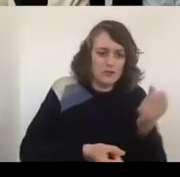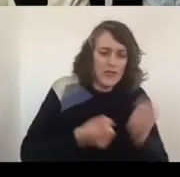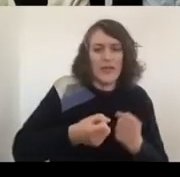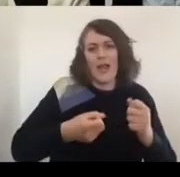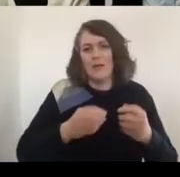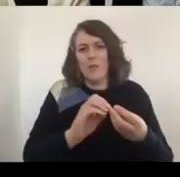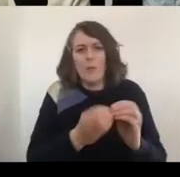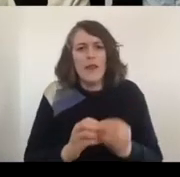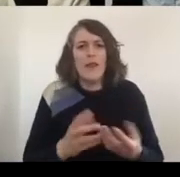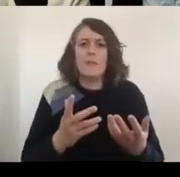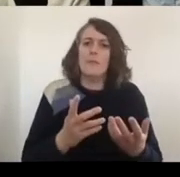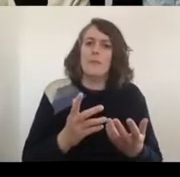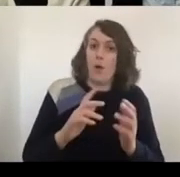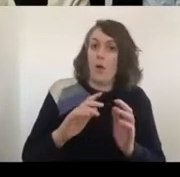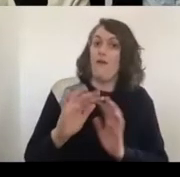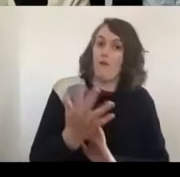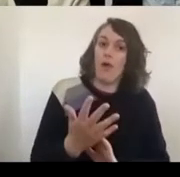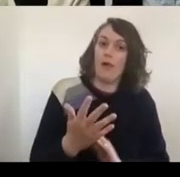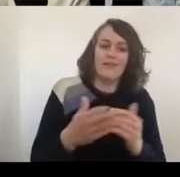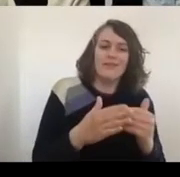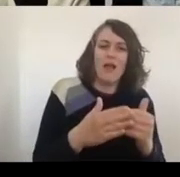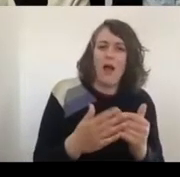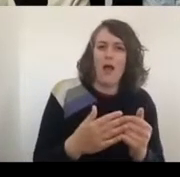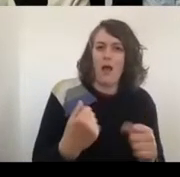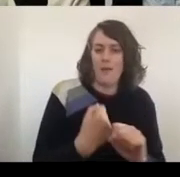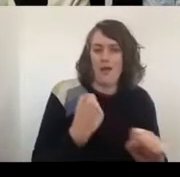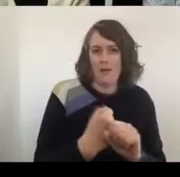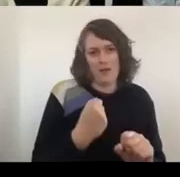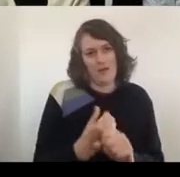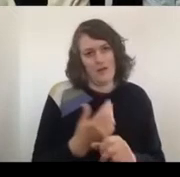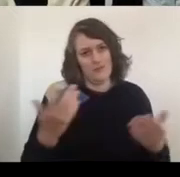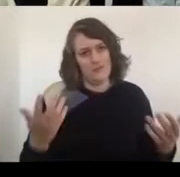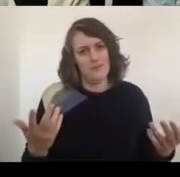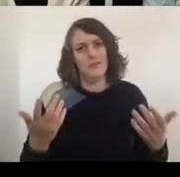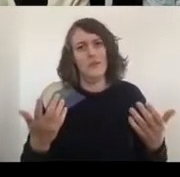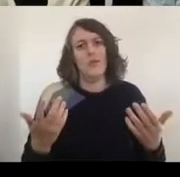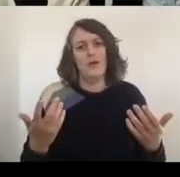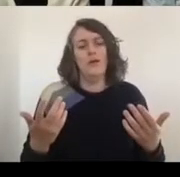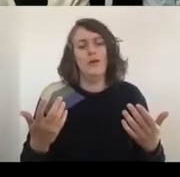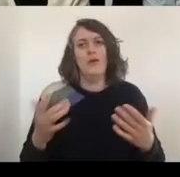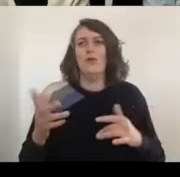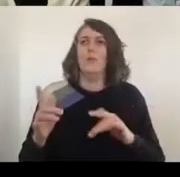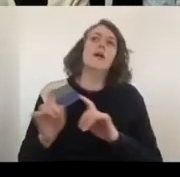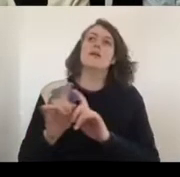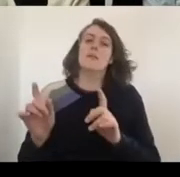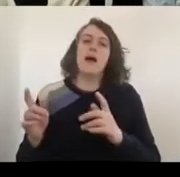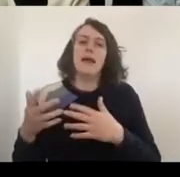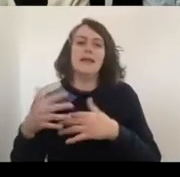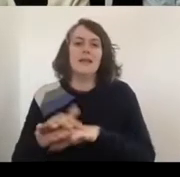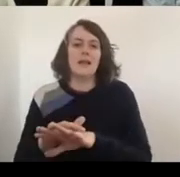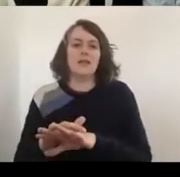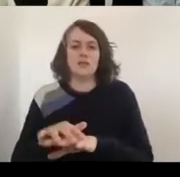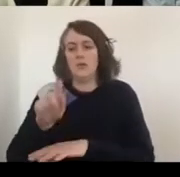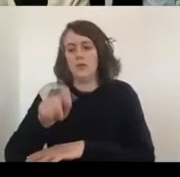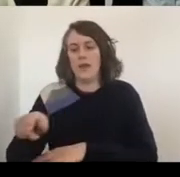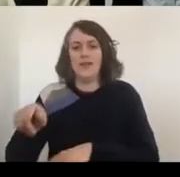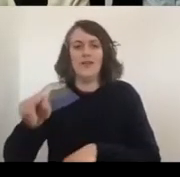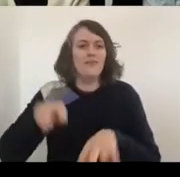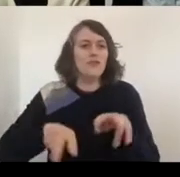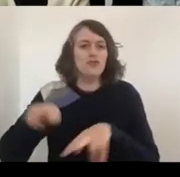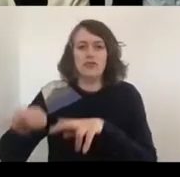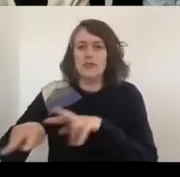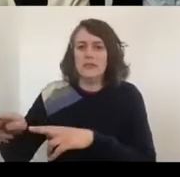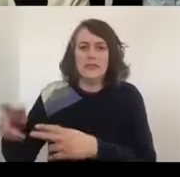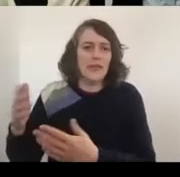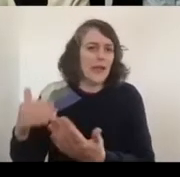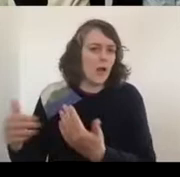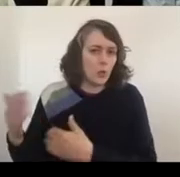die mit dem Thema der Integration von Menschen verschiedenster Herkünfte, Beeinträchtigungen,